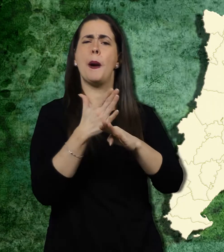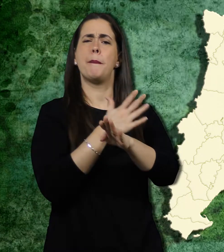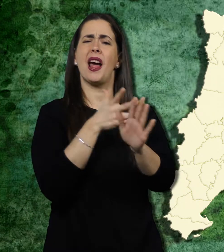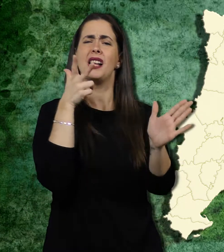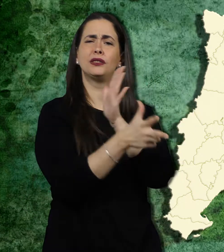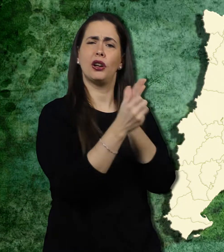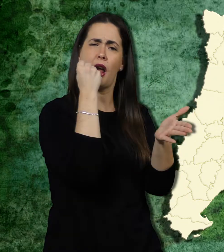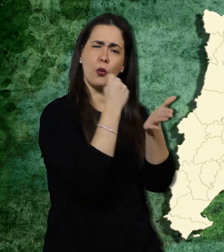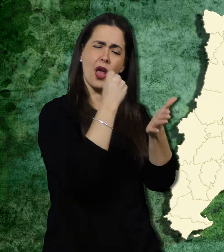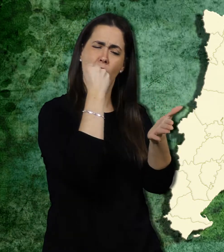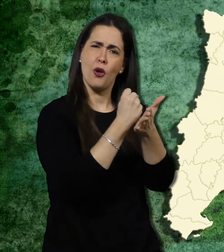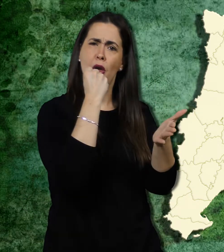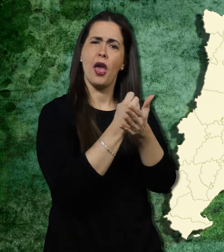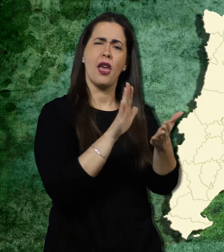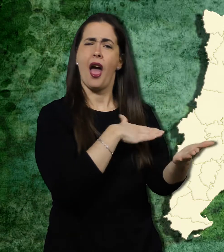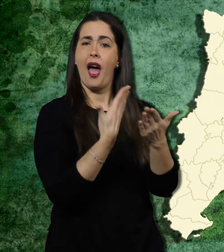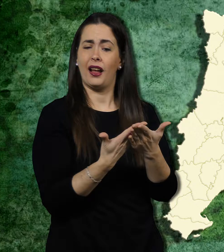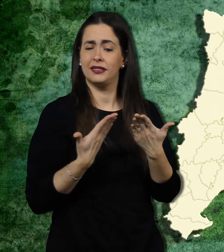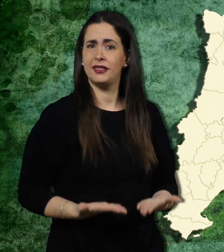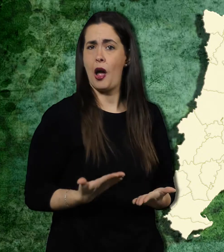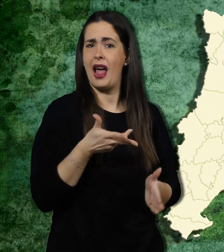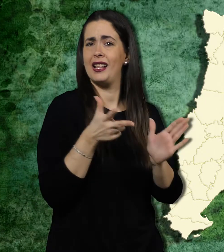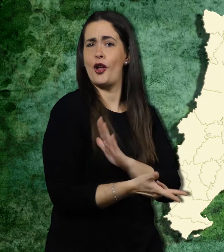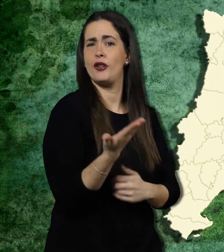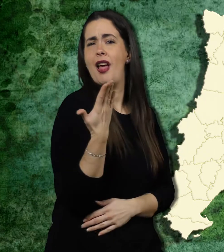Des de les empremtes prehistòriques fins a la història recent,